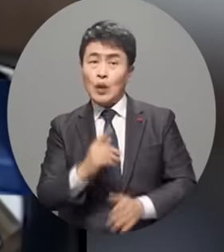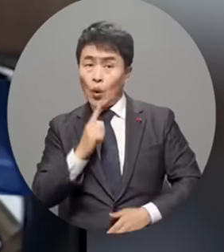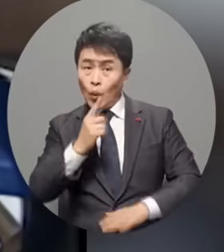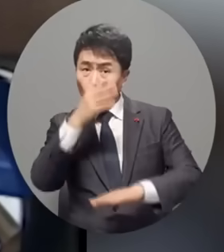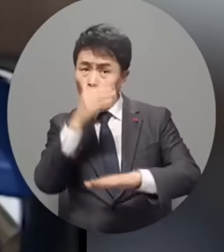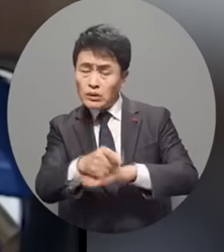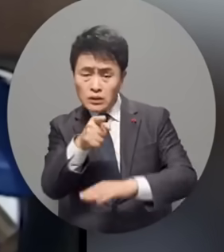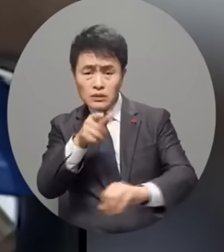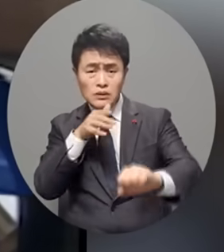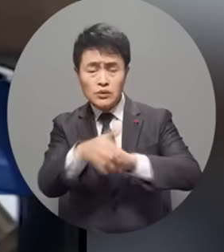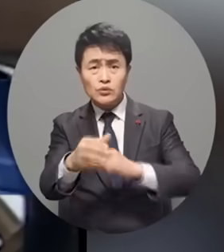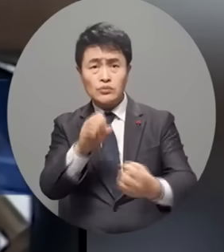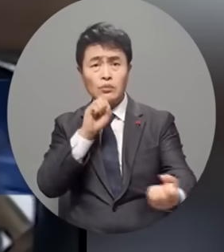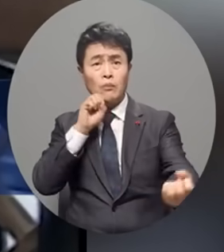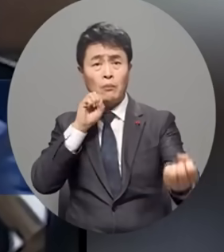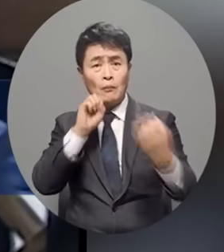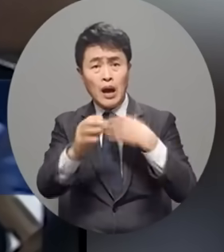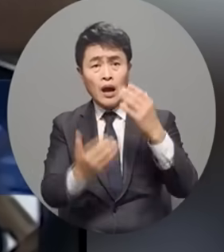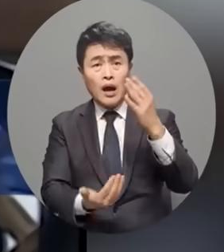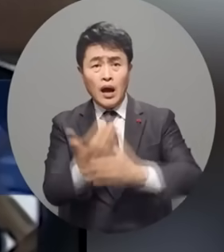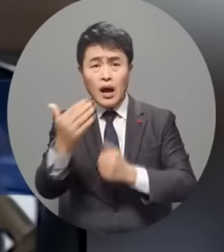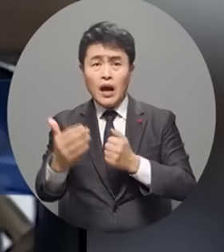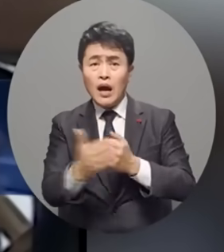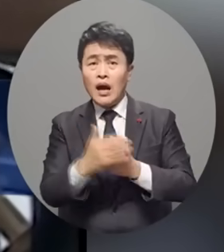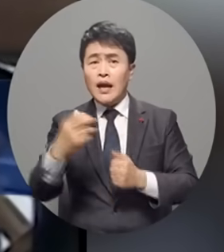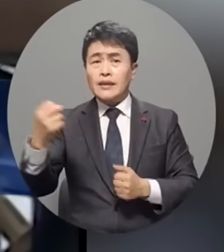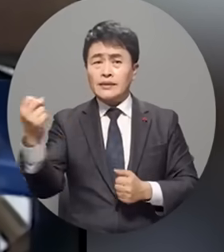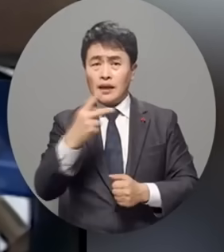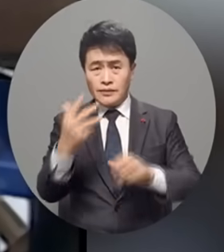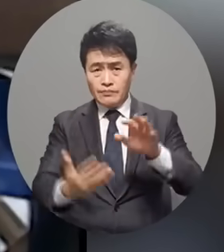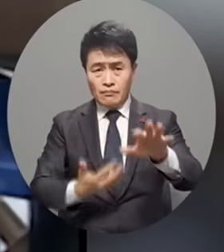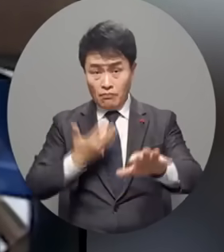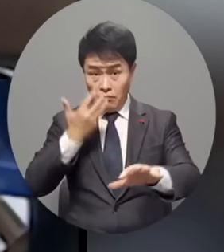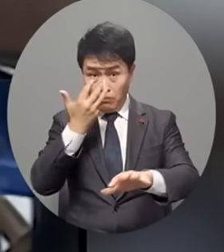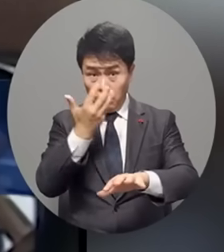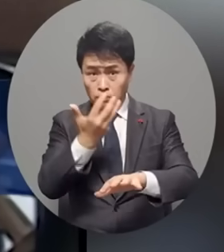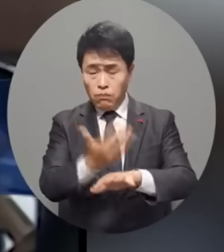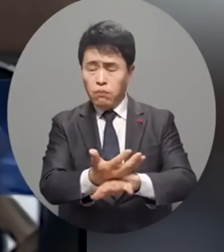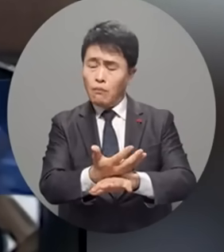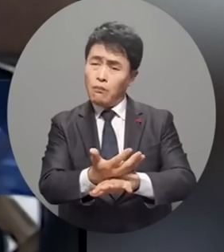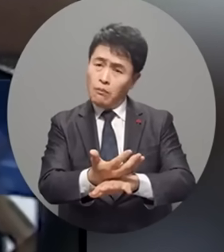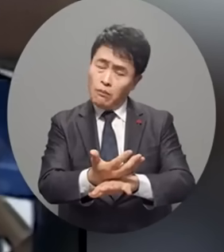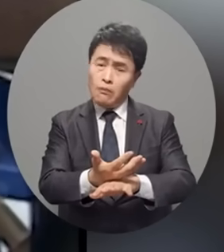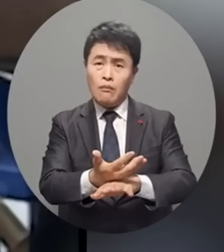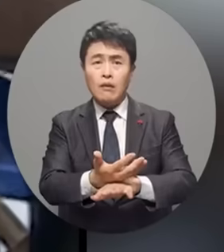(인터뷰) 고소 결과가 이렇게 나올 때, 다시 반란이란 것이 우리가 안 일어난다고